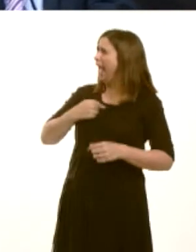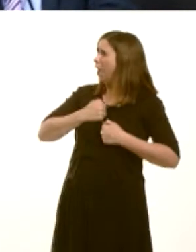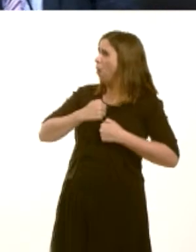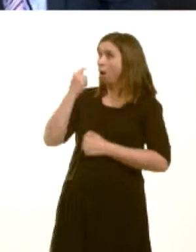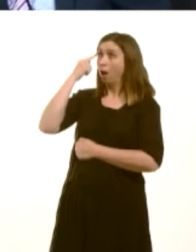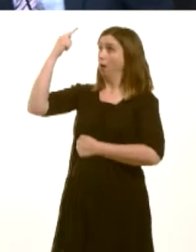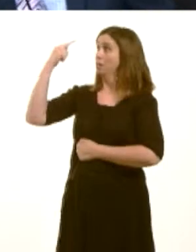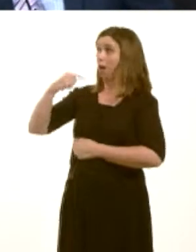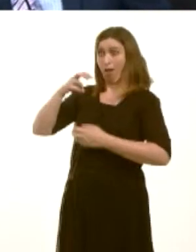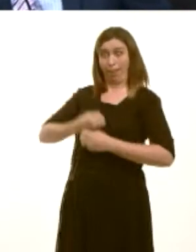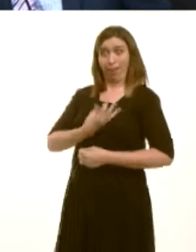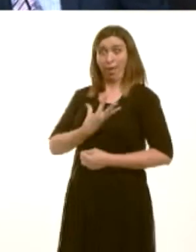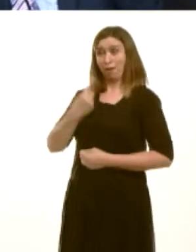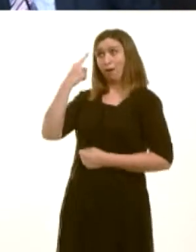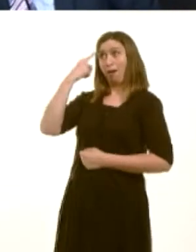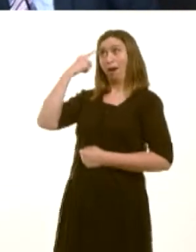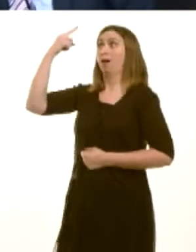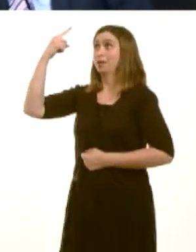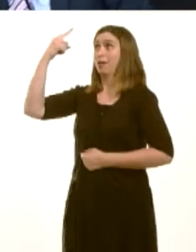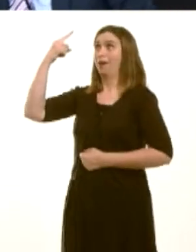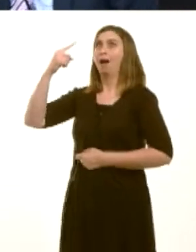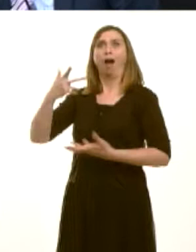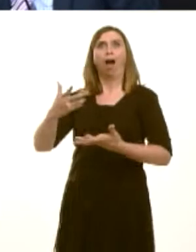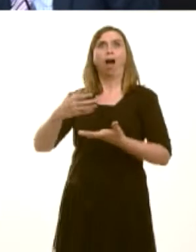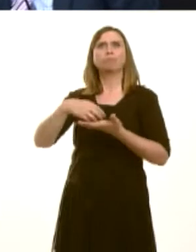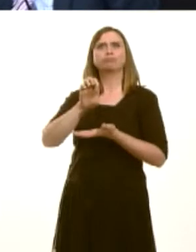that his party has failed to match in England. We know full well that if ever they got their